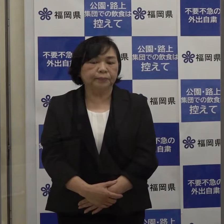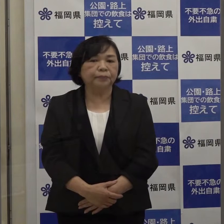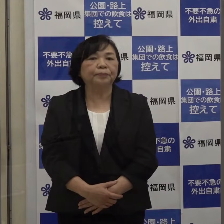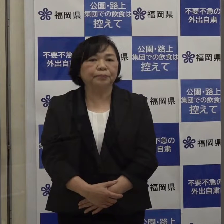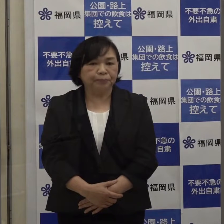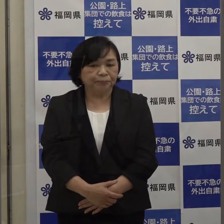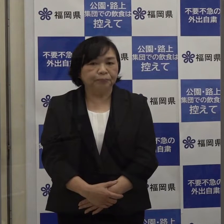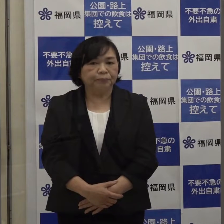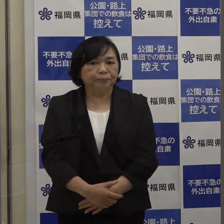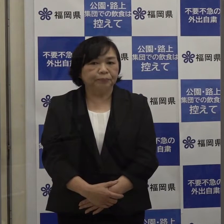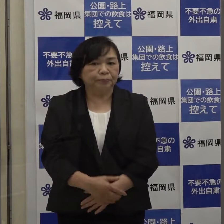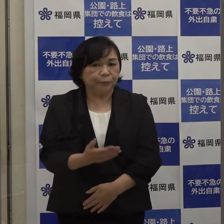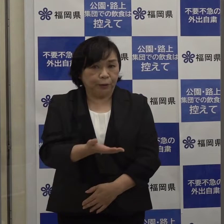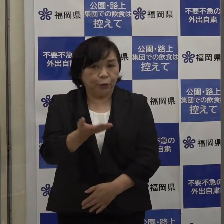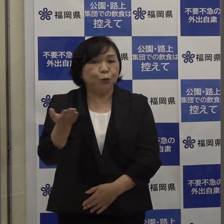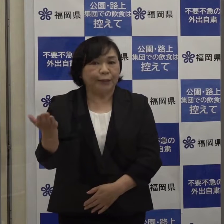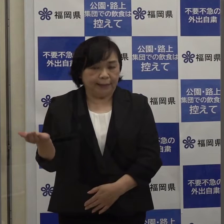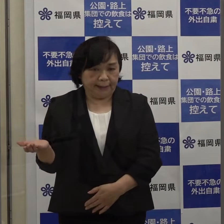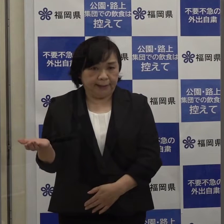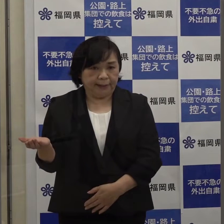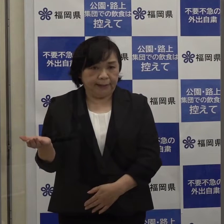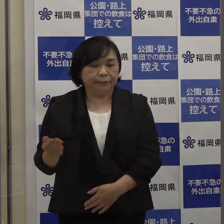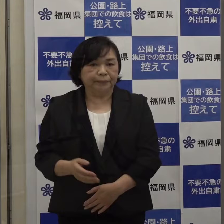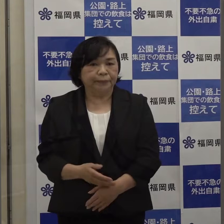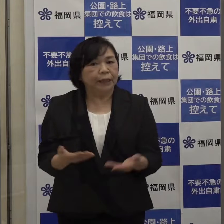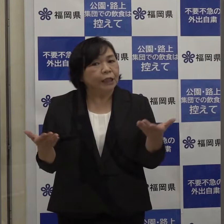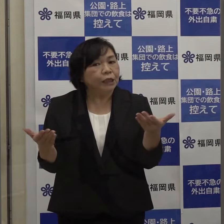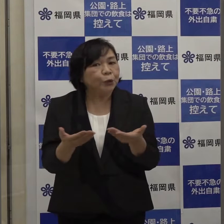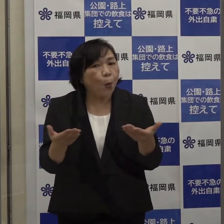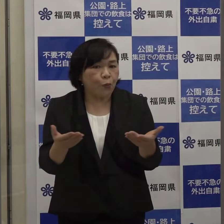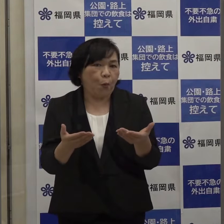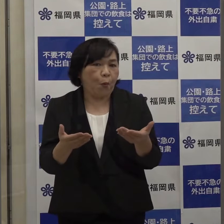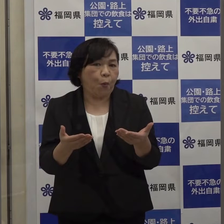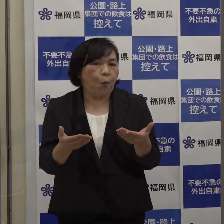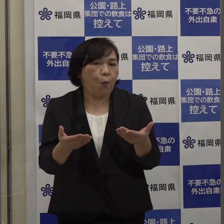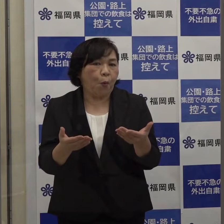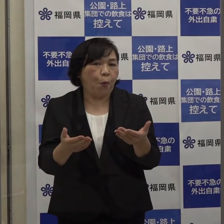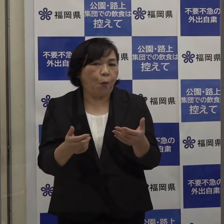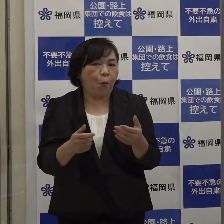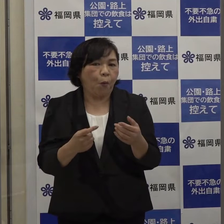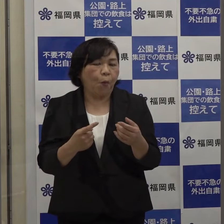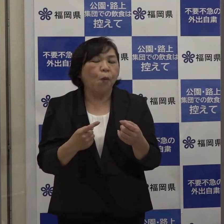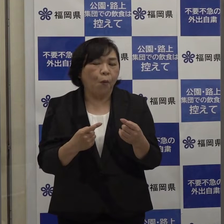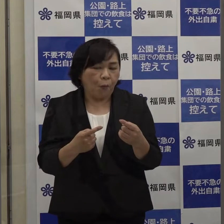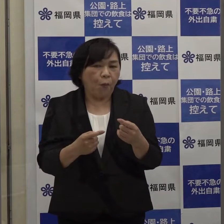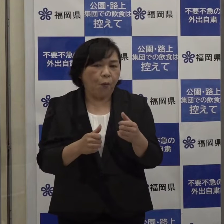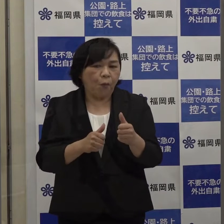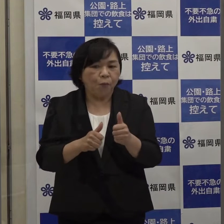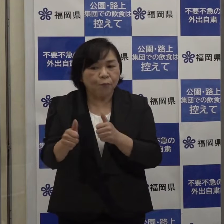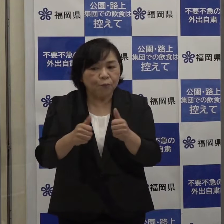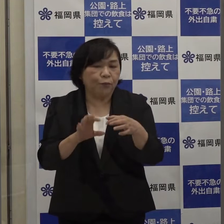次に 出勤される方の削減についてお願いします